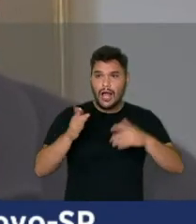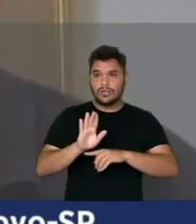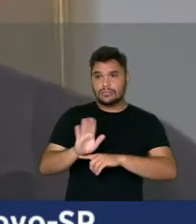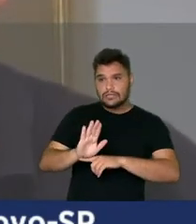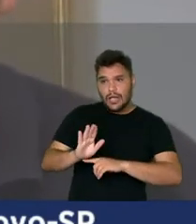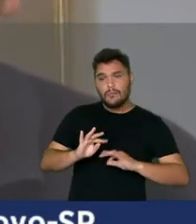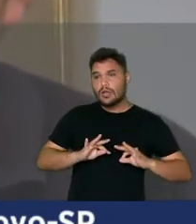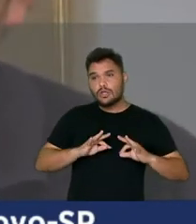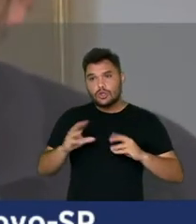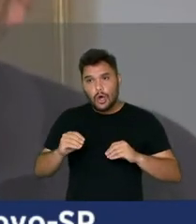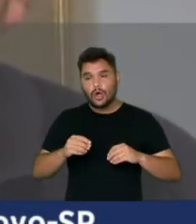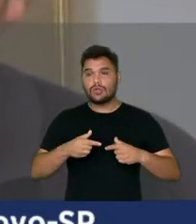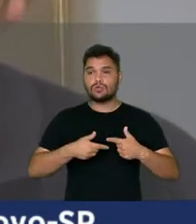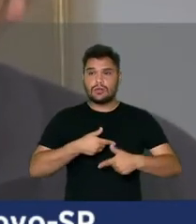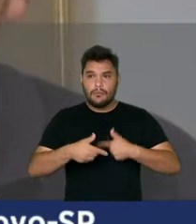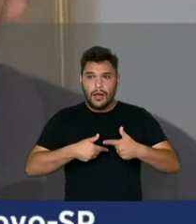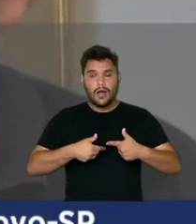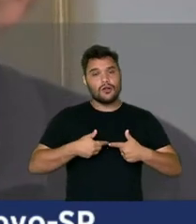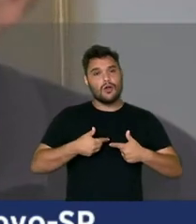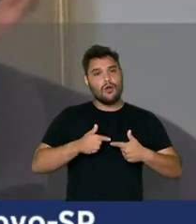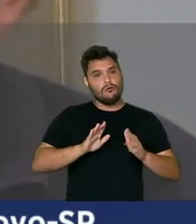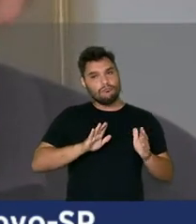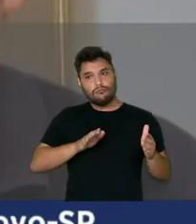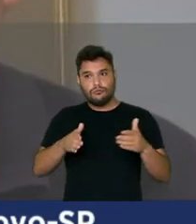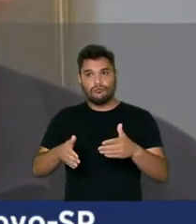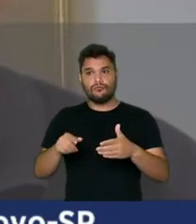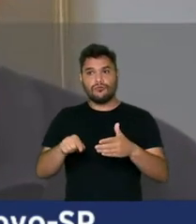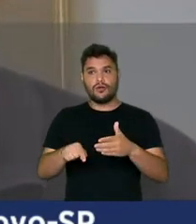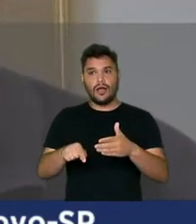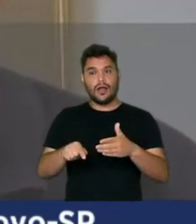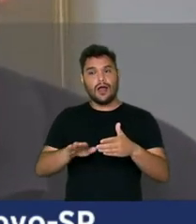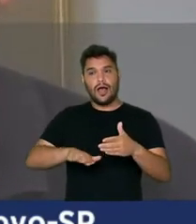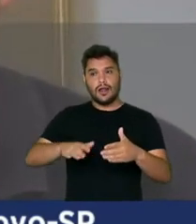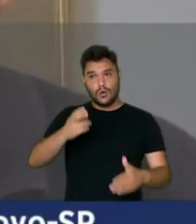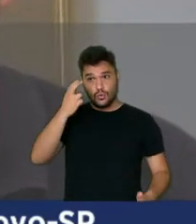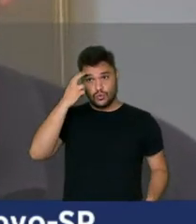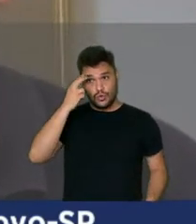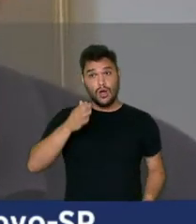TEATRO, O CINEMA, TODAS AS ATIVIDADES VOLTARAM ÀS SUAS ATIVIDADES, SETOR CULTURAL JÁ